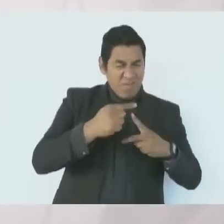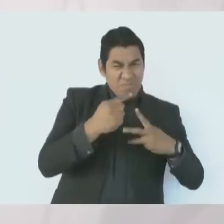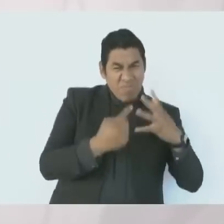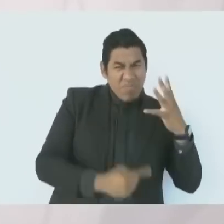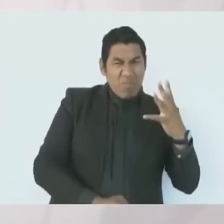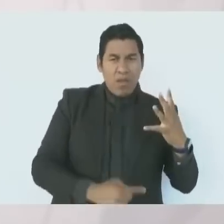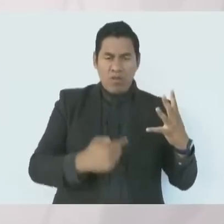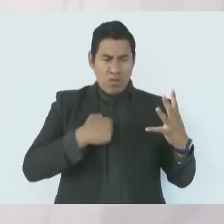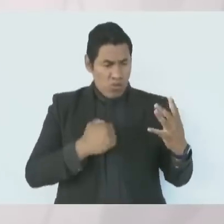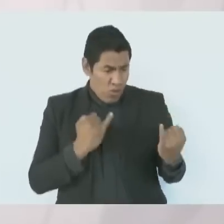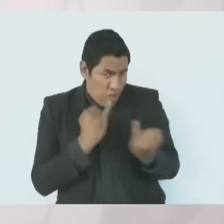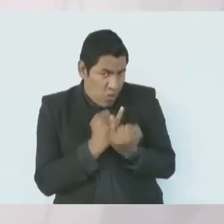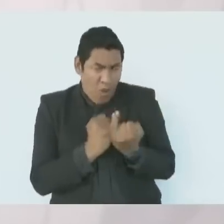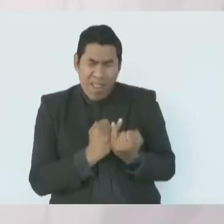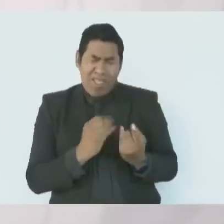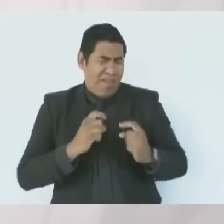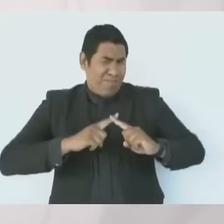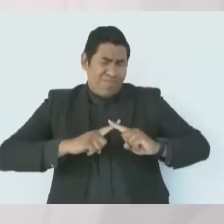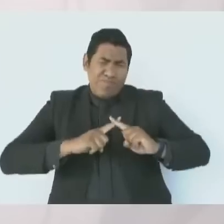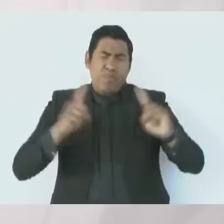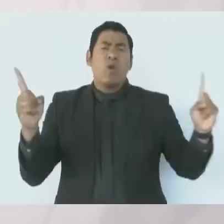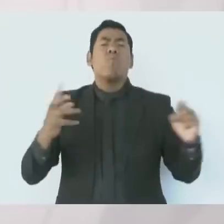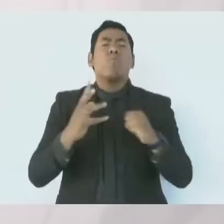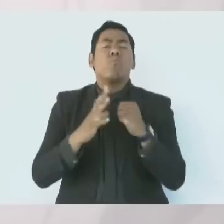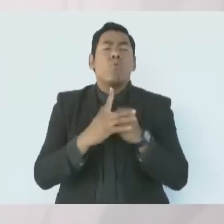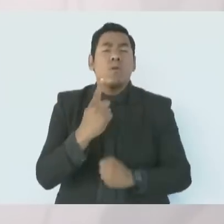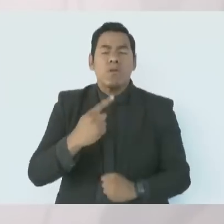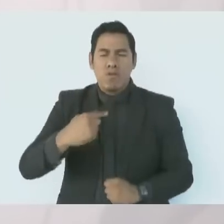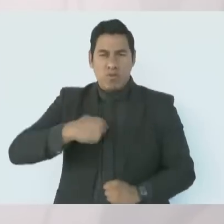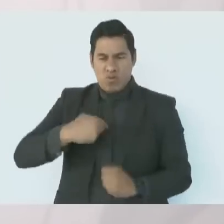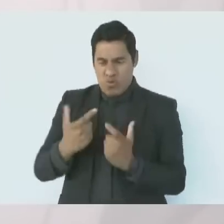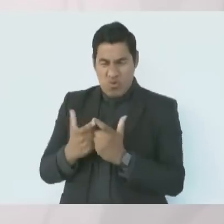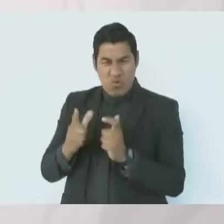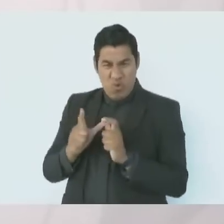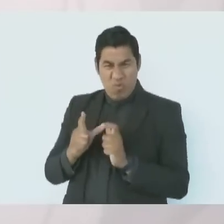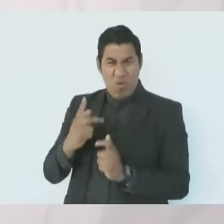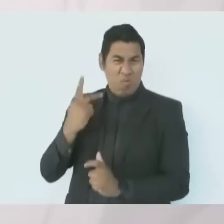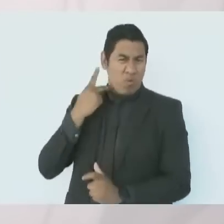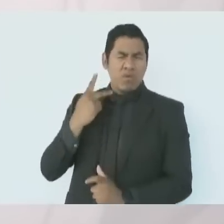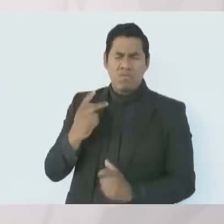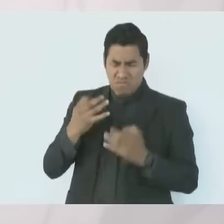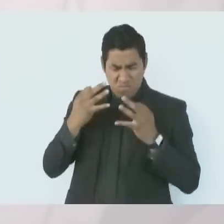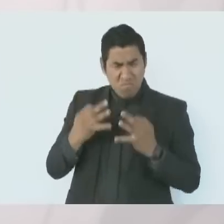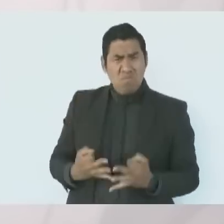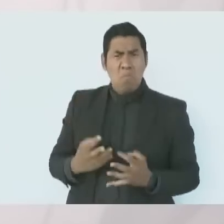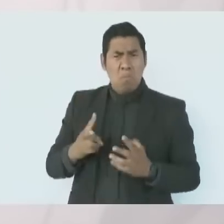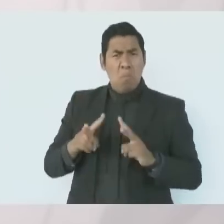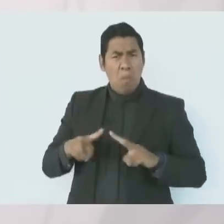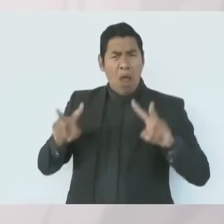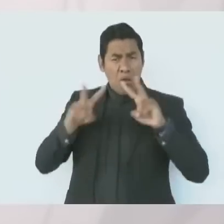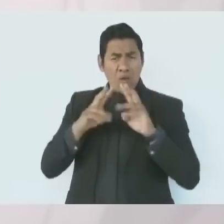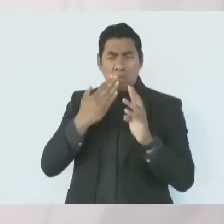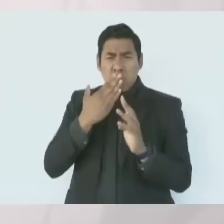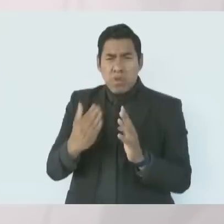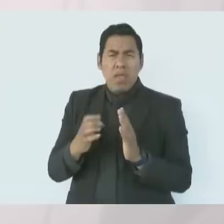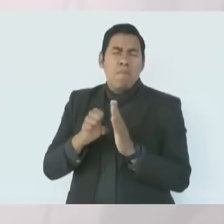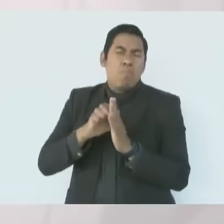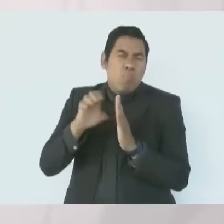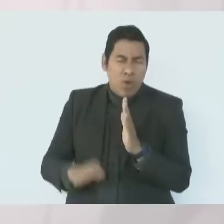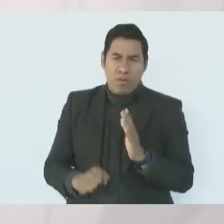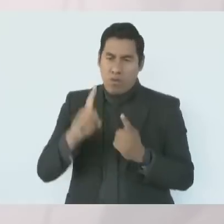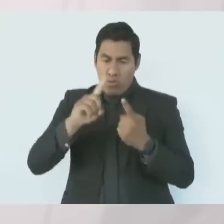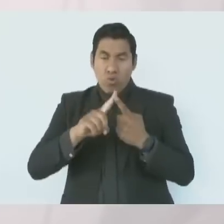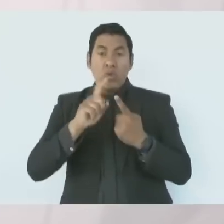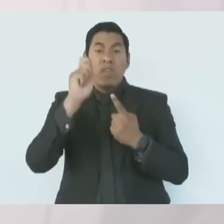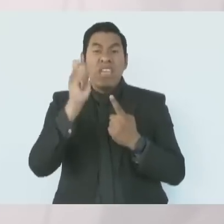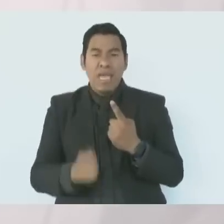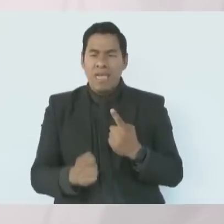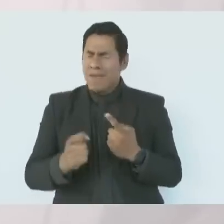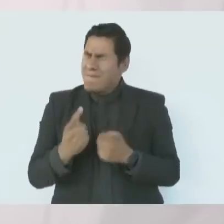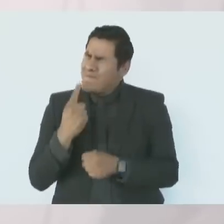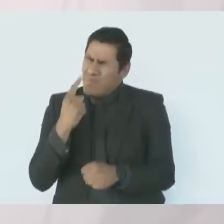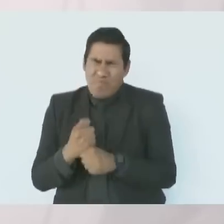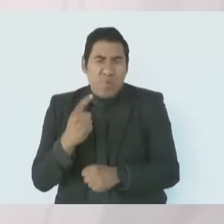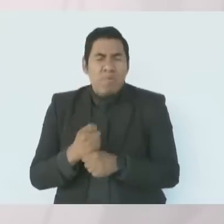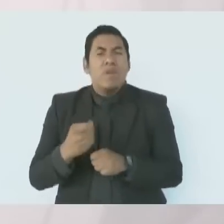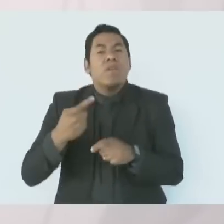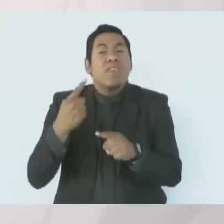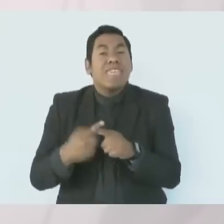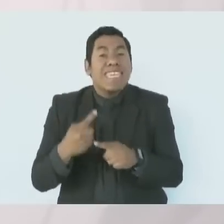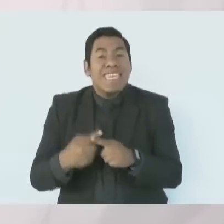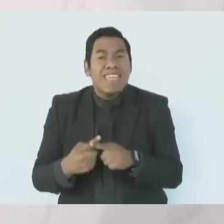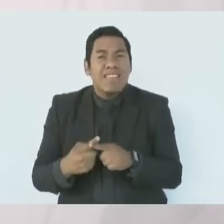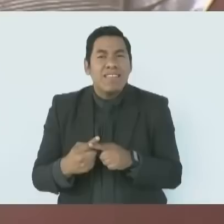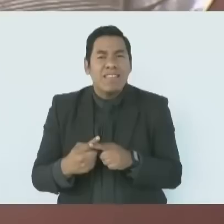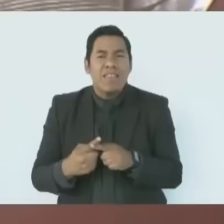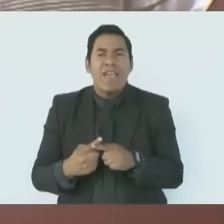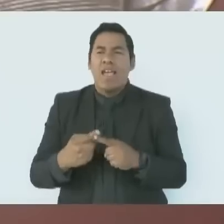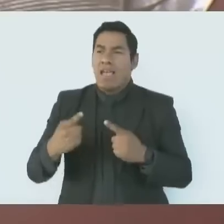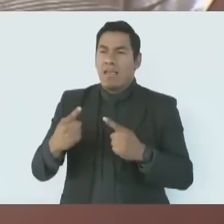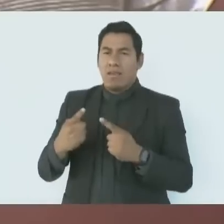tenemos principios el primero de ellos es por el bien de [Música] todos los gobiernos tienen que